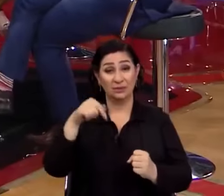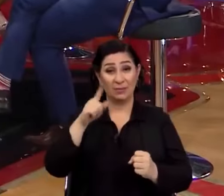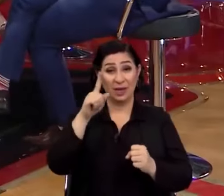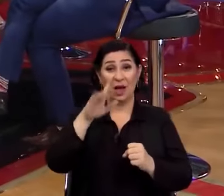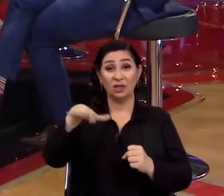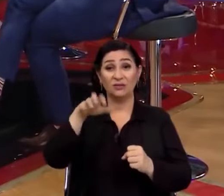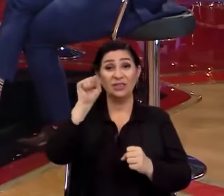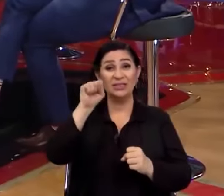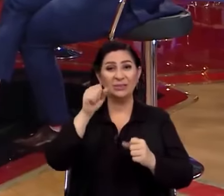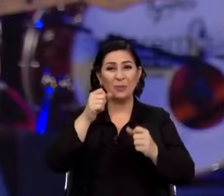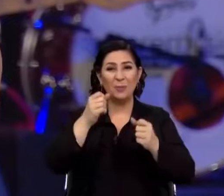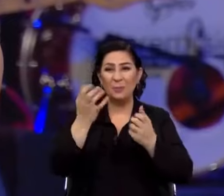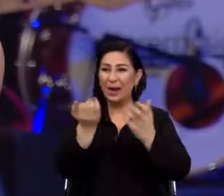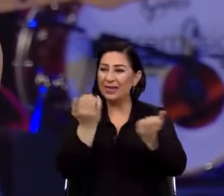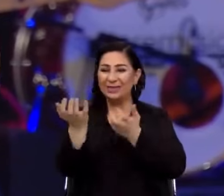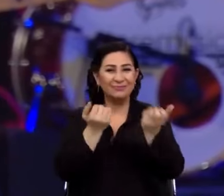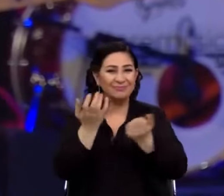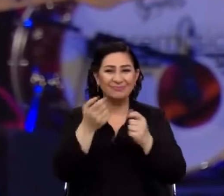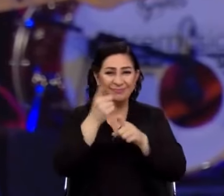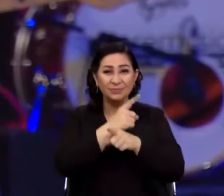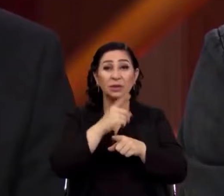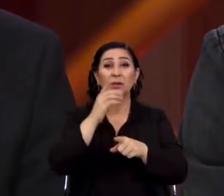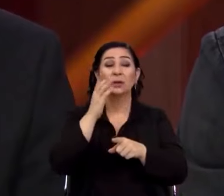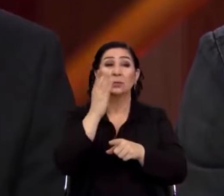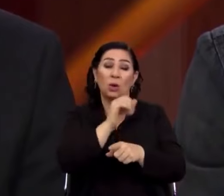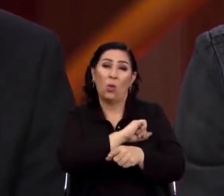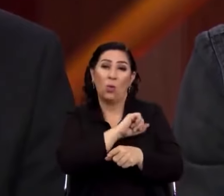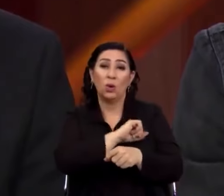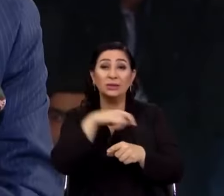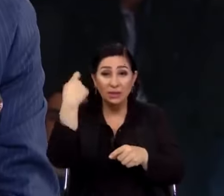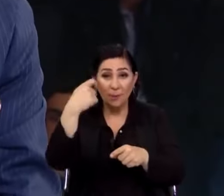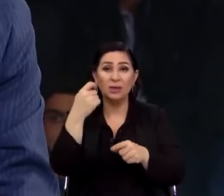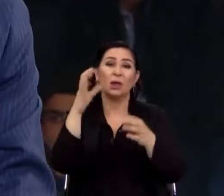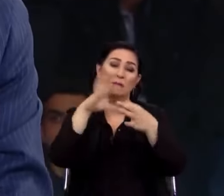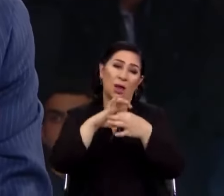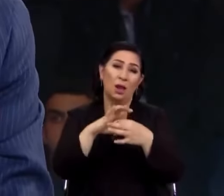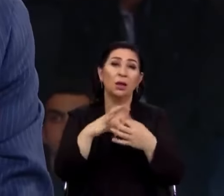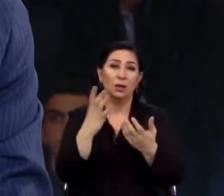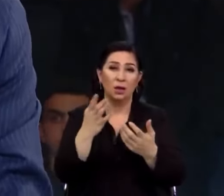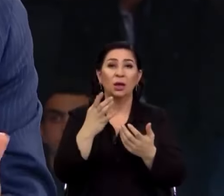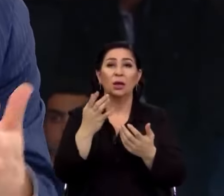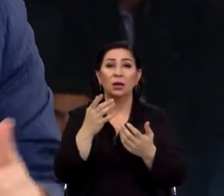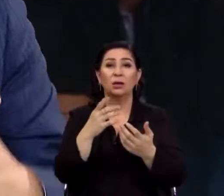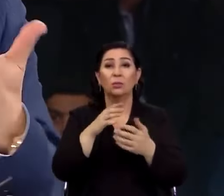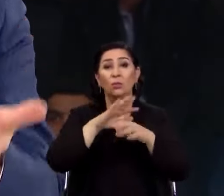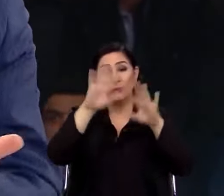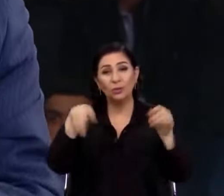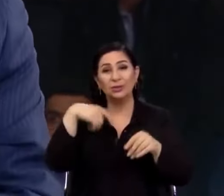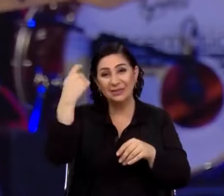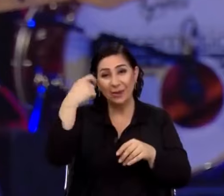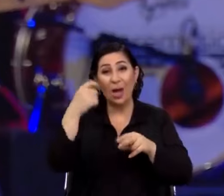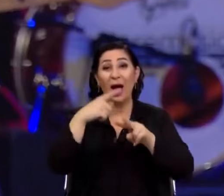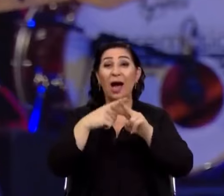gitmeye çekiniyor insanlar ve sinemayı da etkileyecektir bu Tabii ki E tabii bütün AVM'lerde sinema olduğu Daha doğrusu bütün sinemalar avm'lere